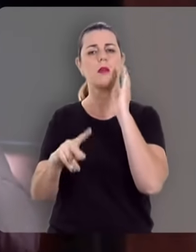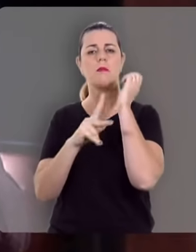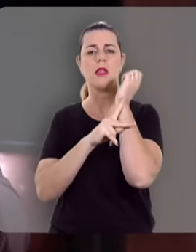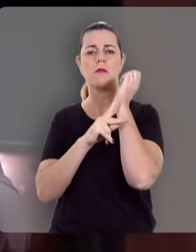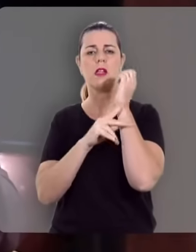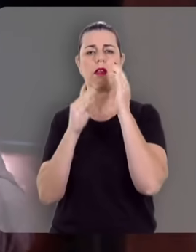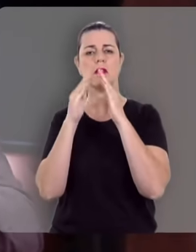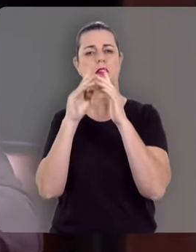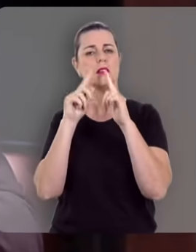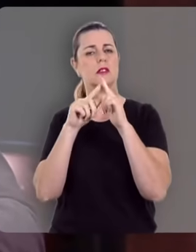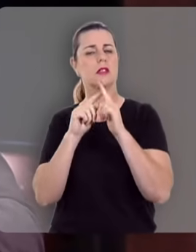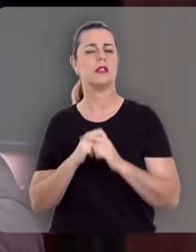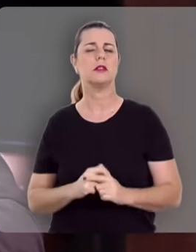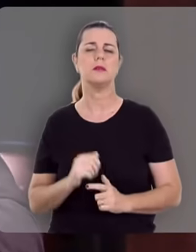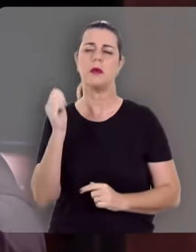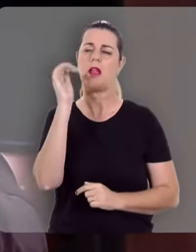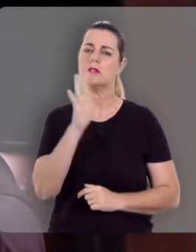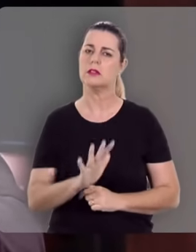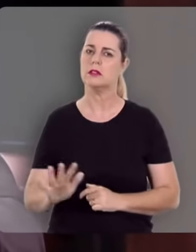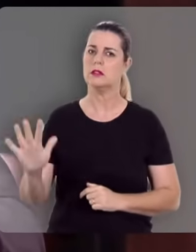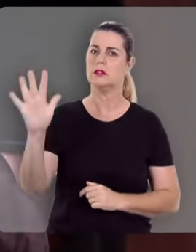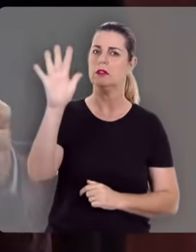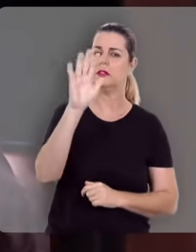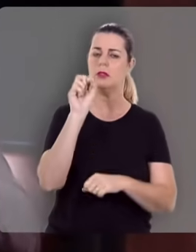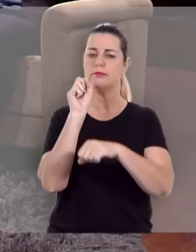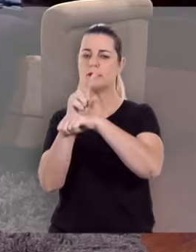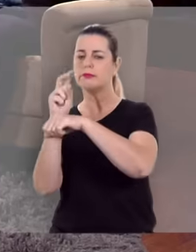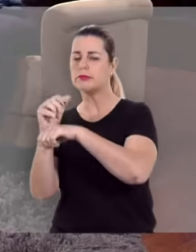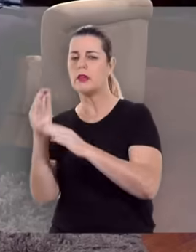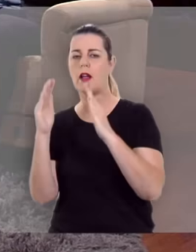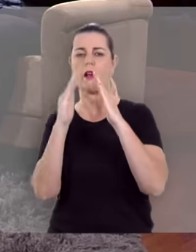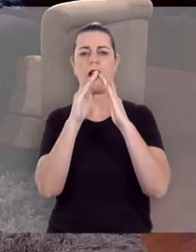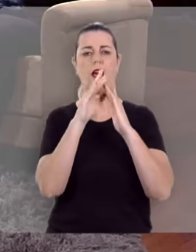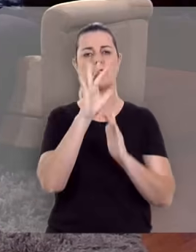Brasil por meio da Igreja Presbiteriana do Brasil alcançando esses lados eu queria ouvir no Senhor